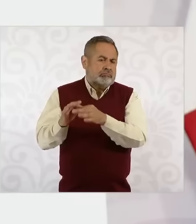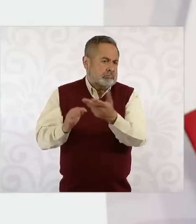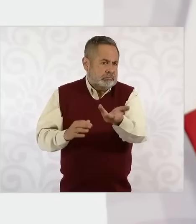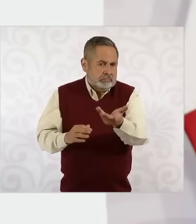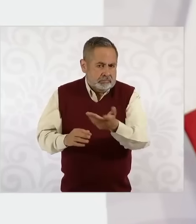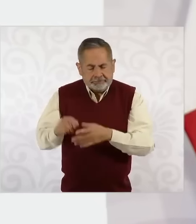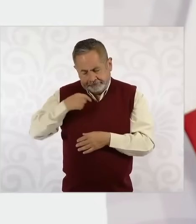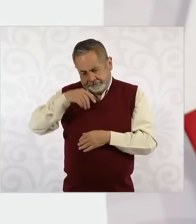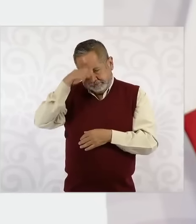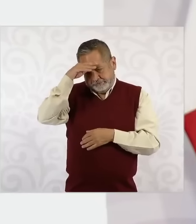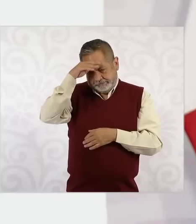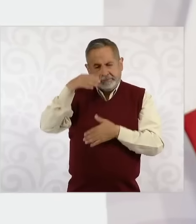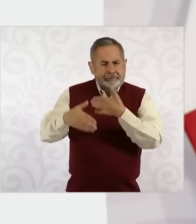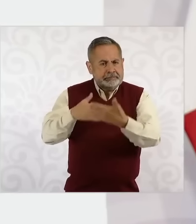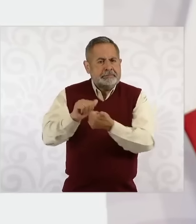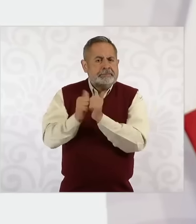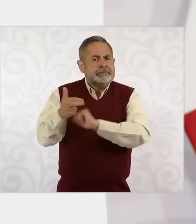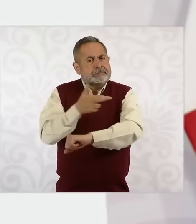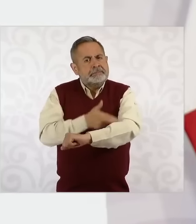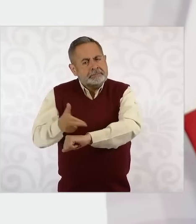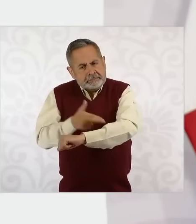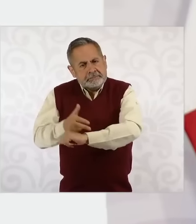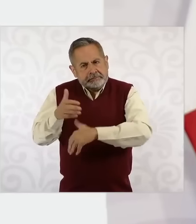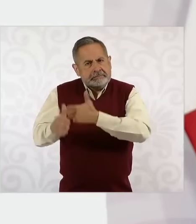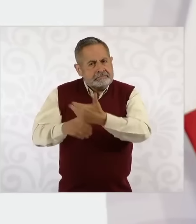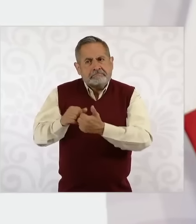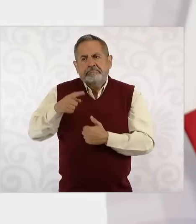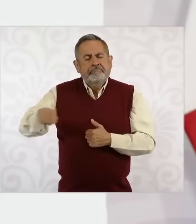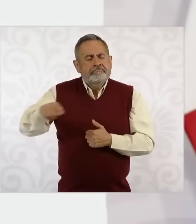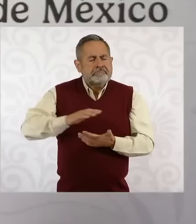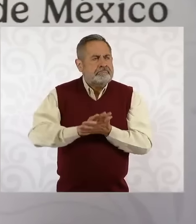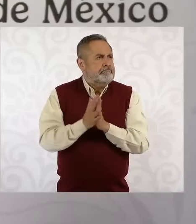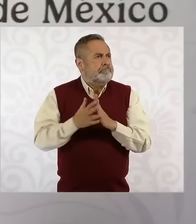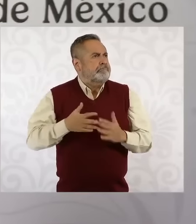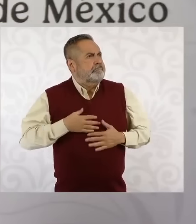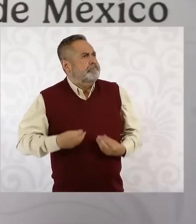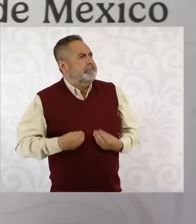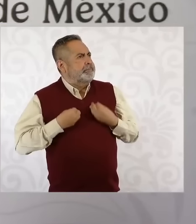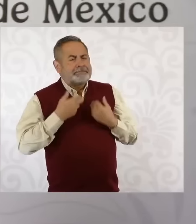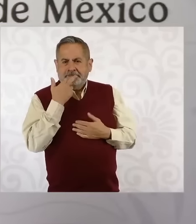obra para la gente, para mejorar la vida de las personas y al mismo tiempo tener más conectado al